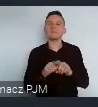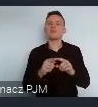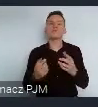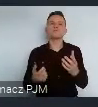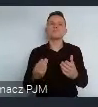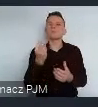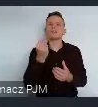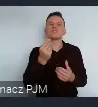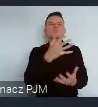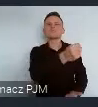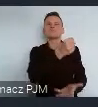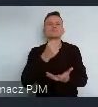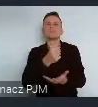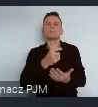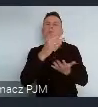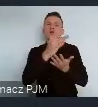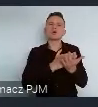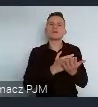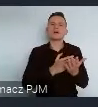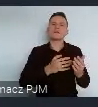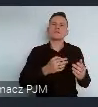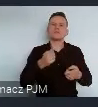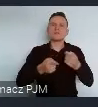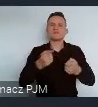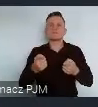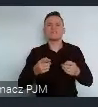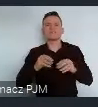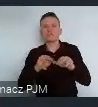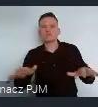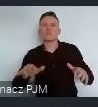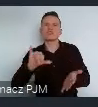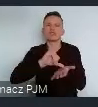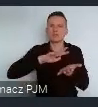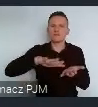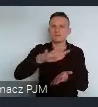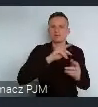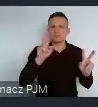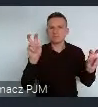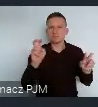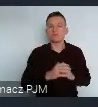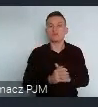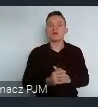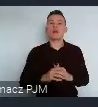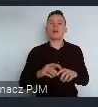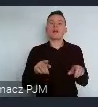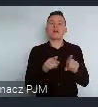był Program Operacyjny Infrastruktura i Środowisko. Natomiast kolejne pomniejsze zbiorniki